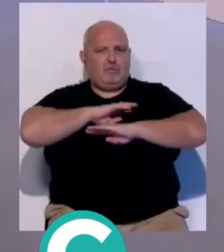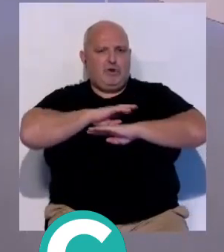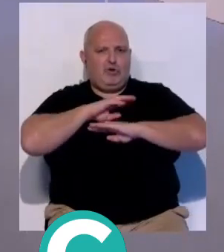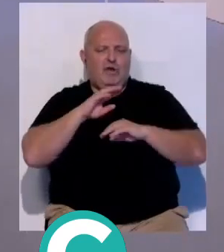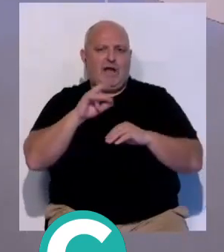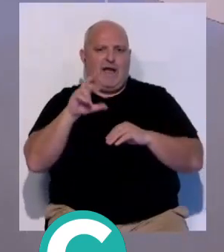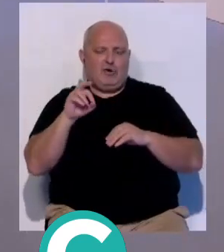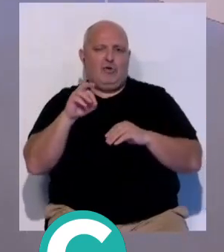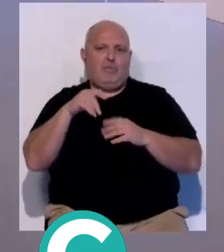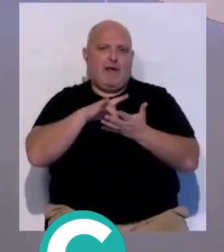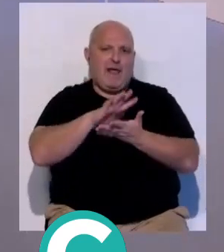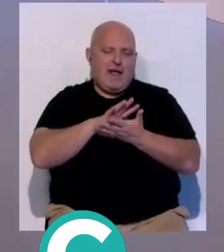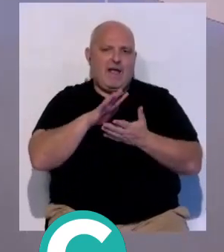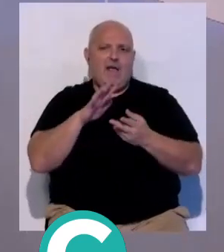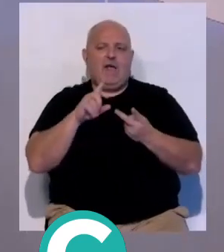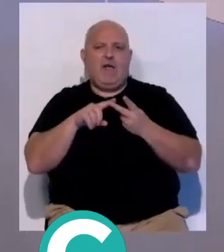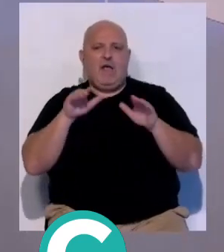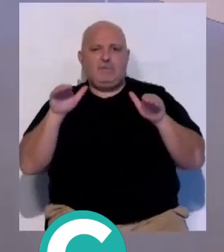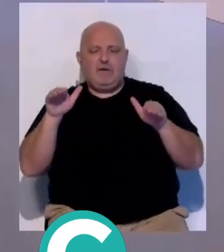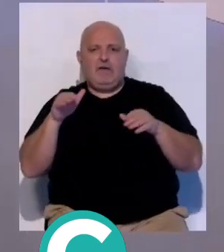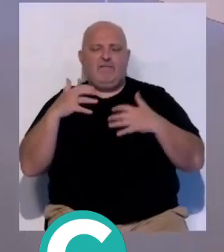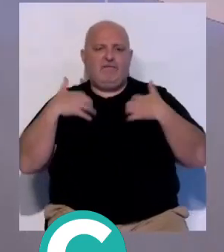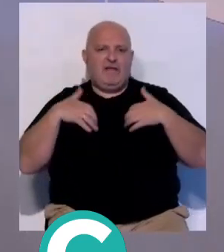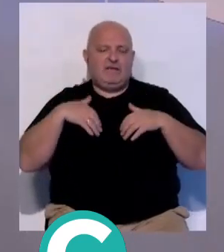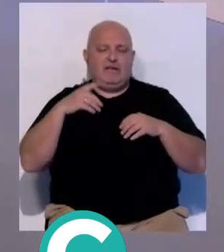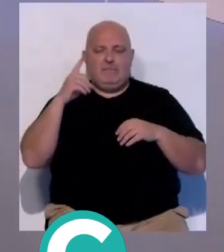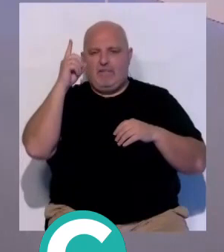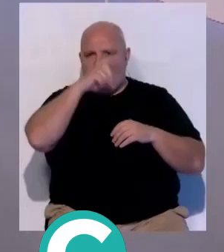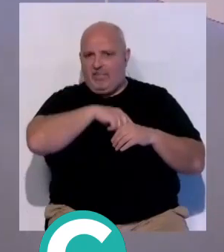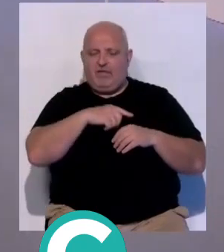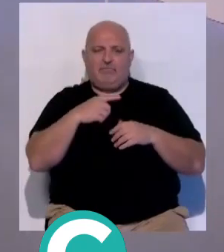del Cádiz Málaga Atlético Madrid betis Real Madrid hasta que después también en la parte